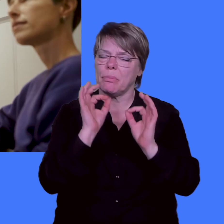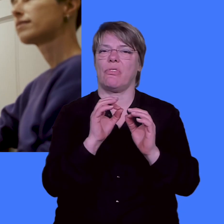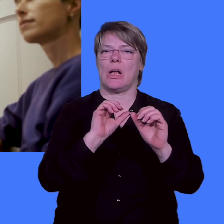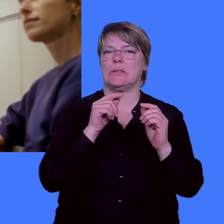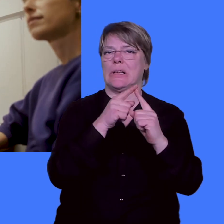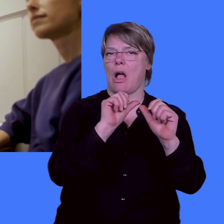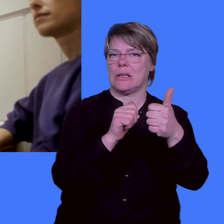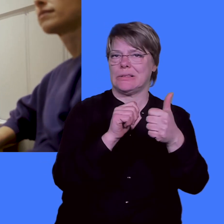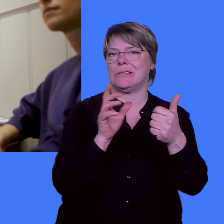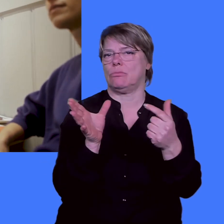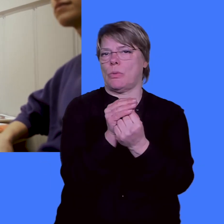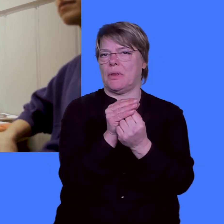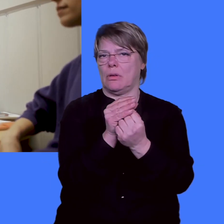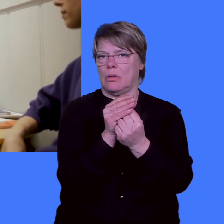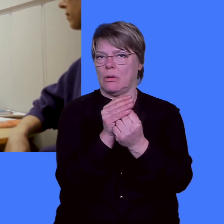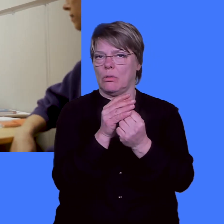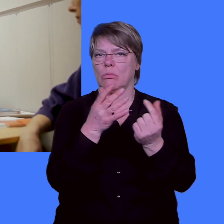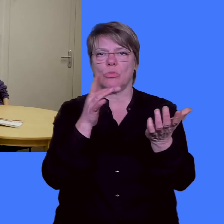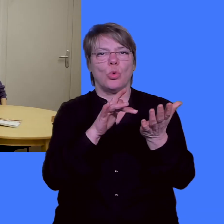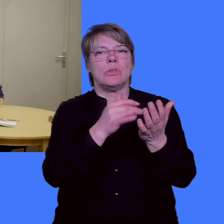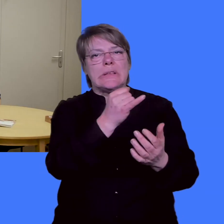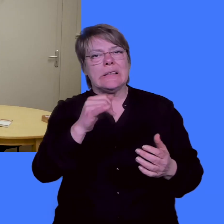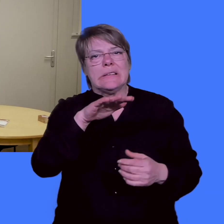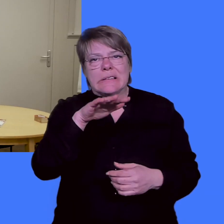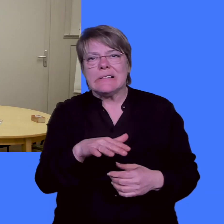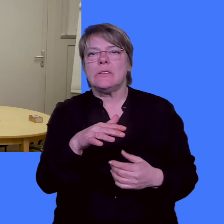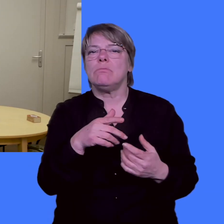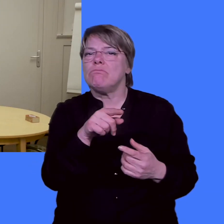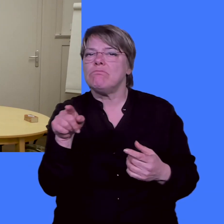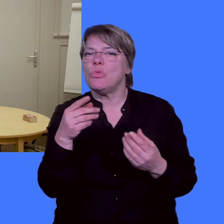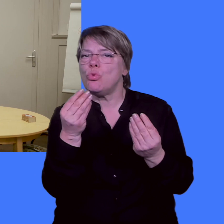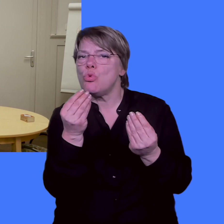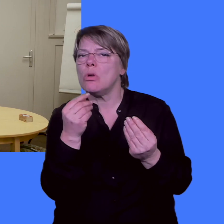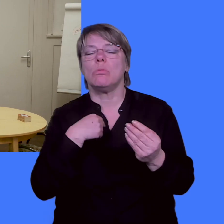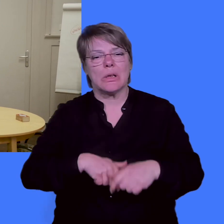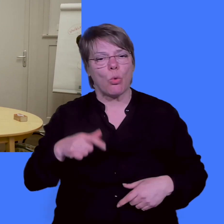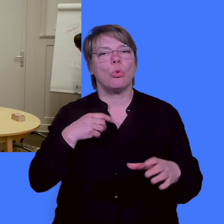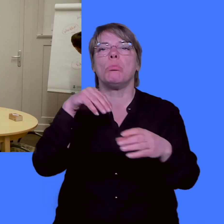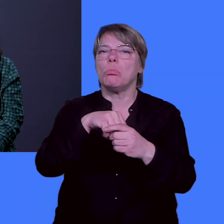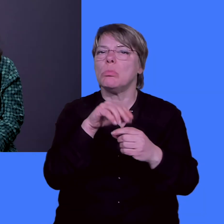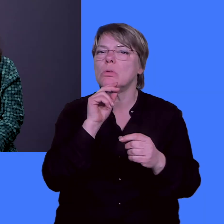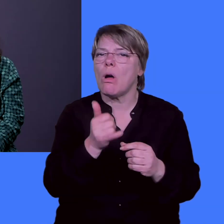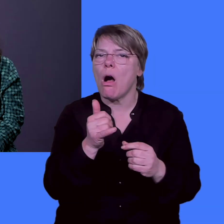Wir arbeiten als Team an gemeinsamen Werten. An Werten, die Kindern vermitteln,